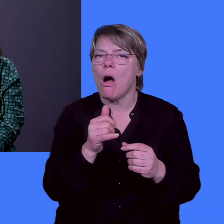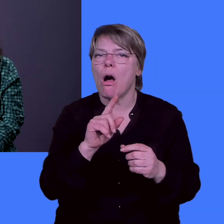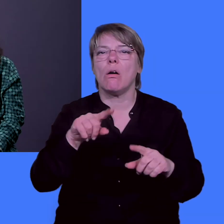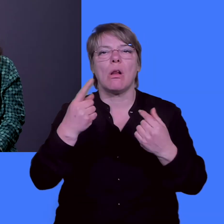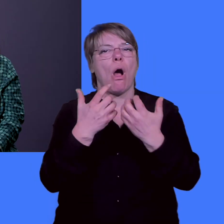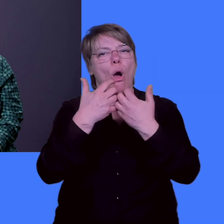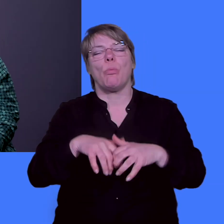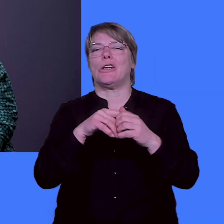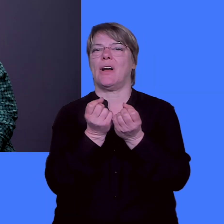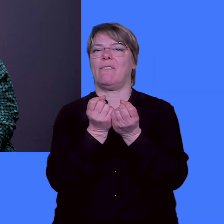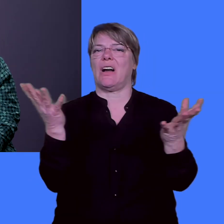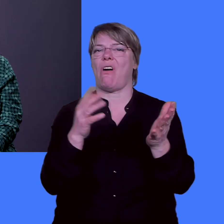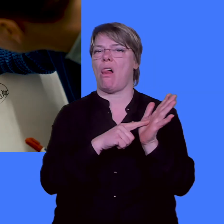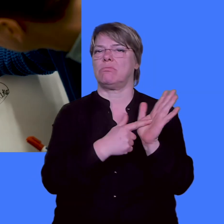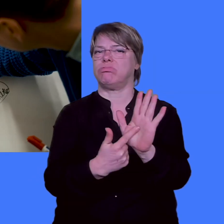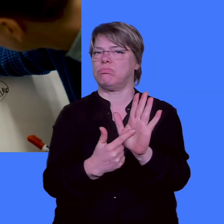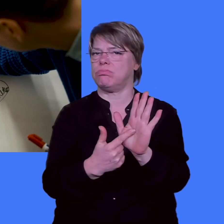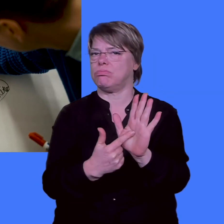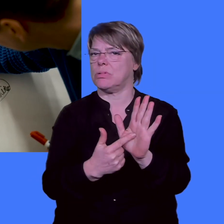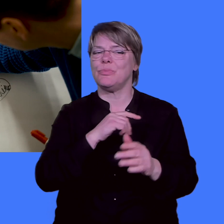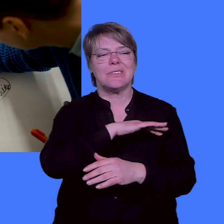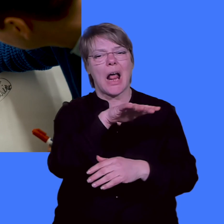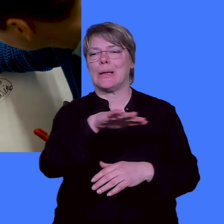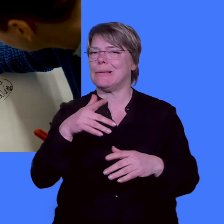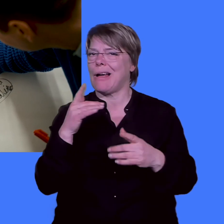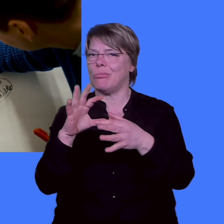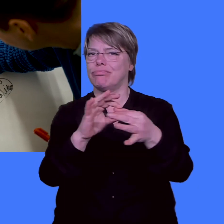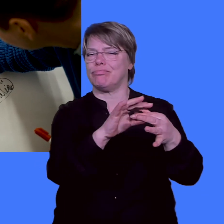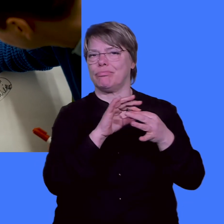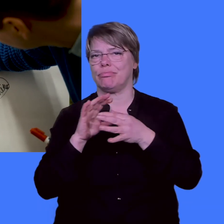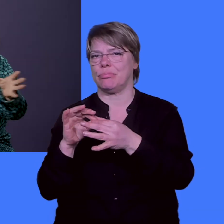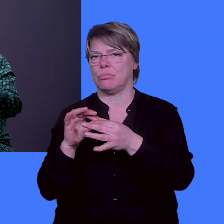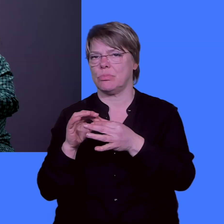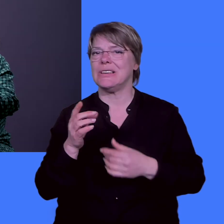dass sie richtig und wichtig sind. Was ist die Gemeinsamkeit und was sind da die Unterschiede,